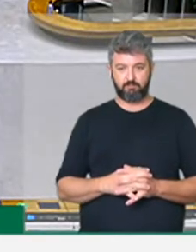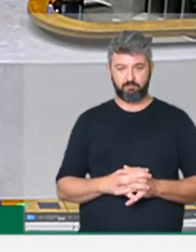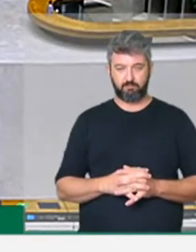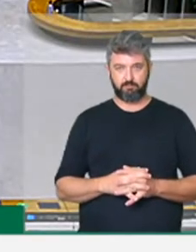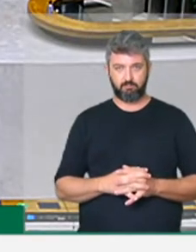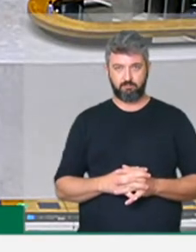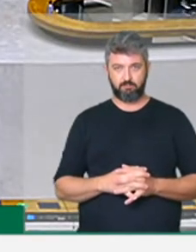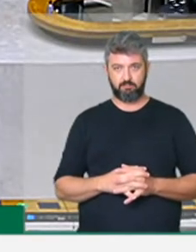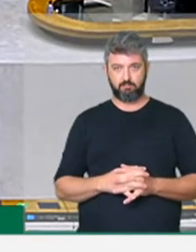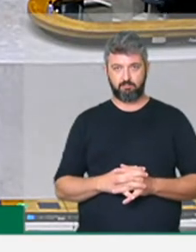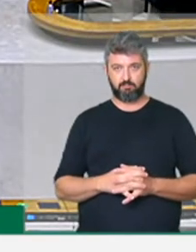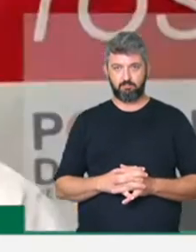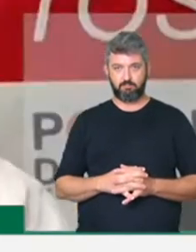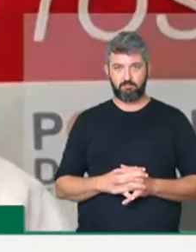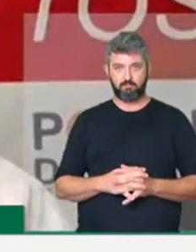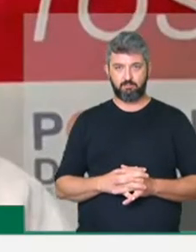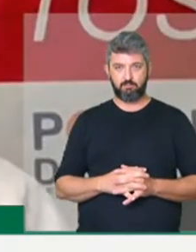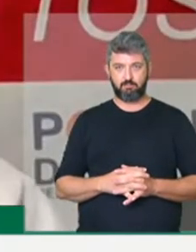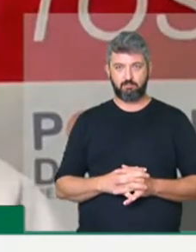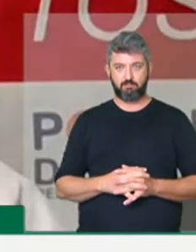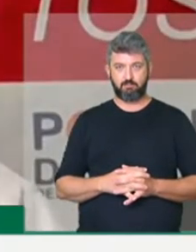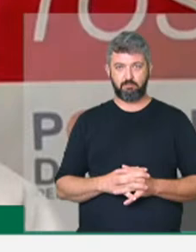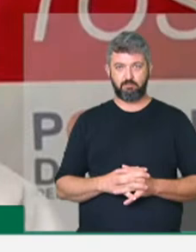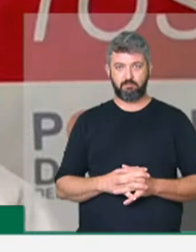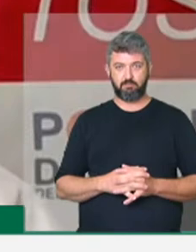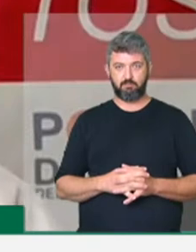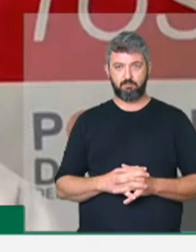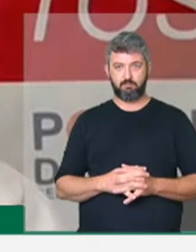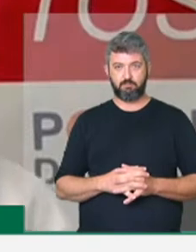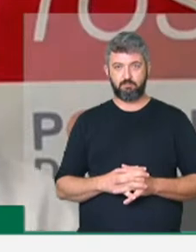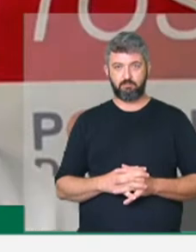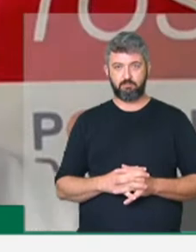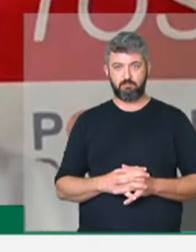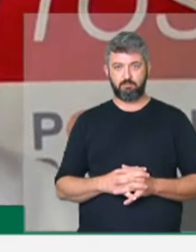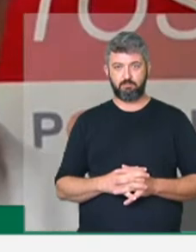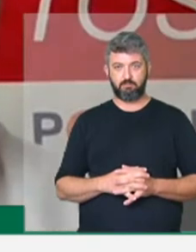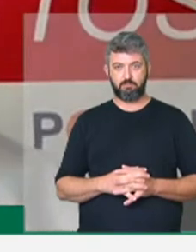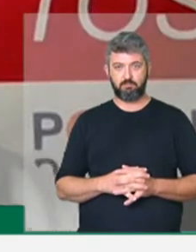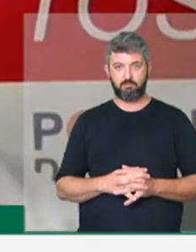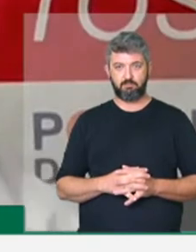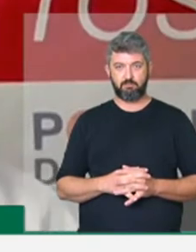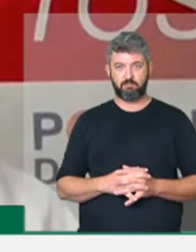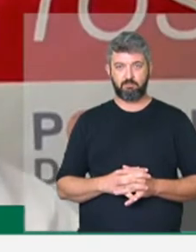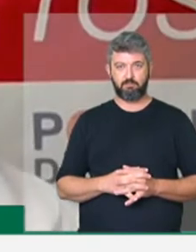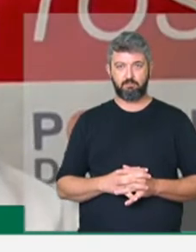OPINIÃO PÚBLICA . UMA MENTIRA DITA MIL VEZES VIRA VERDADE, IMAGINE A PRÓPRIA VERDADE REPETIDA? ATÉ PARA... DESMISTIFICAR O QUE UM OUTRO